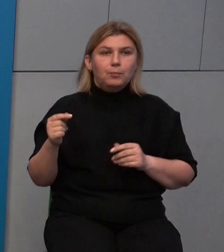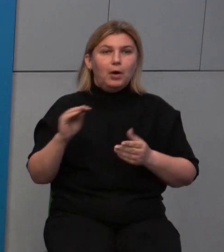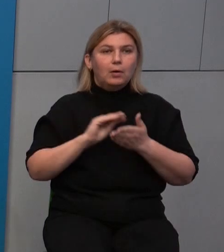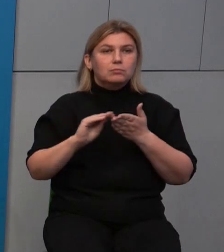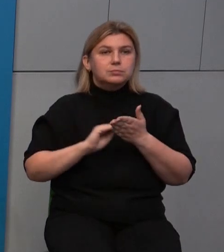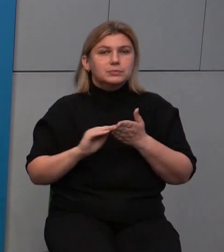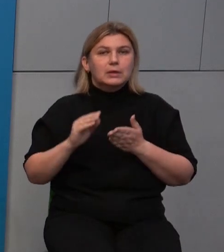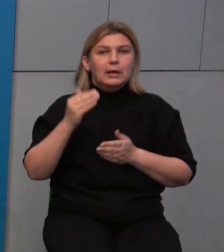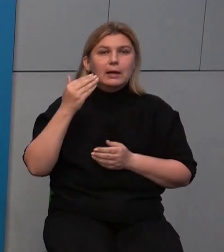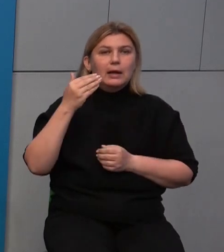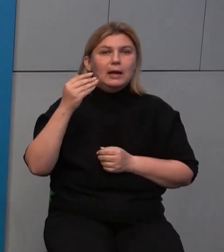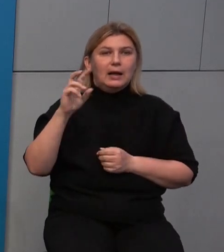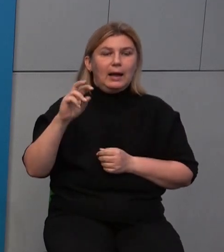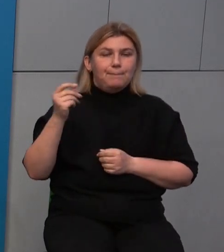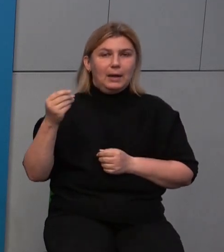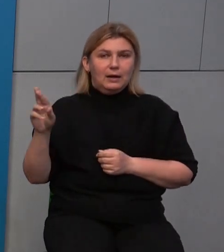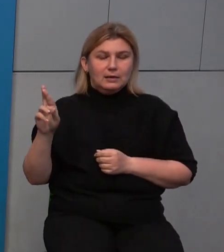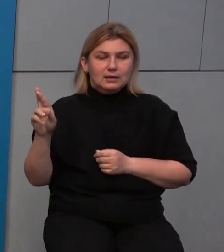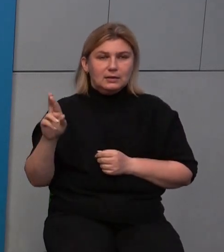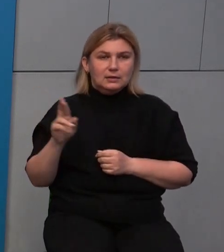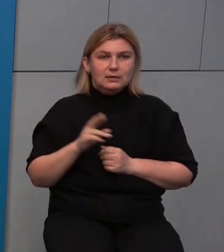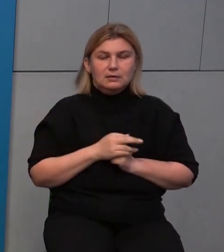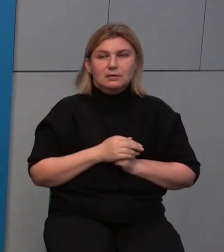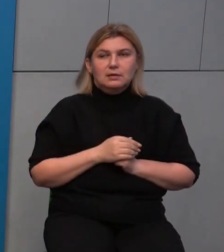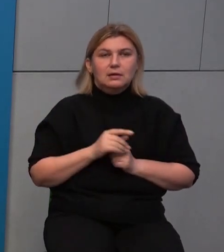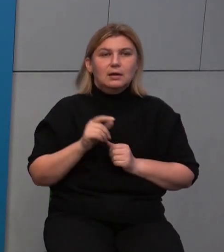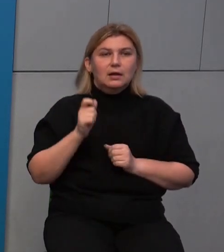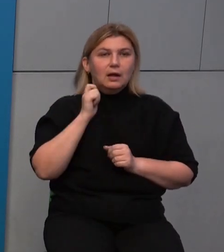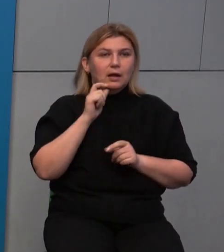z Marianem Hemarem, ze swoim siostrzeńcem